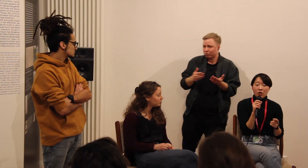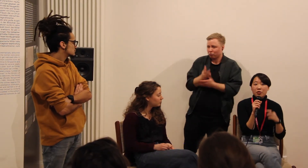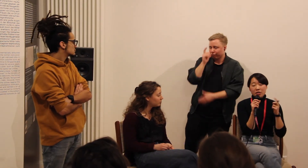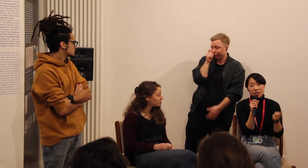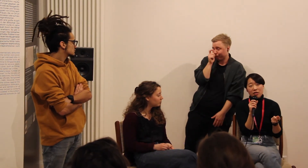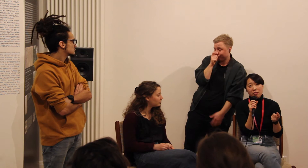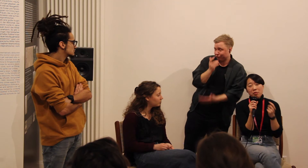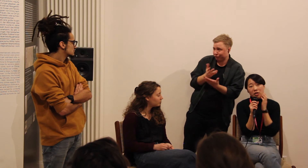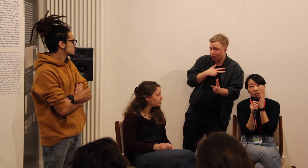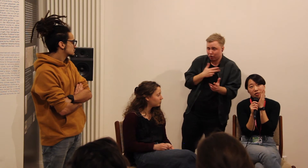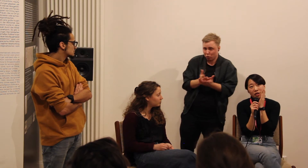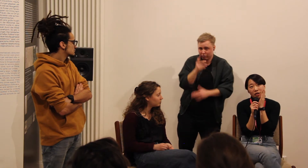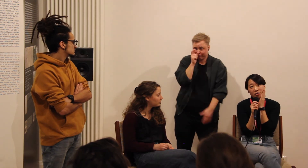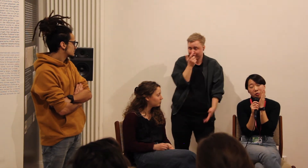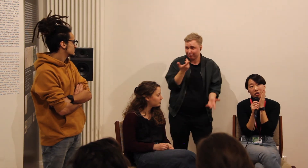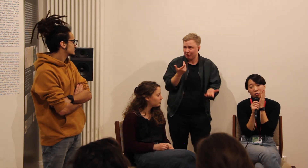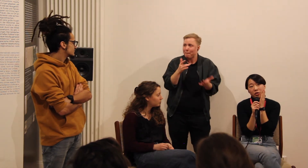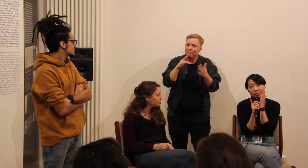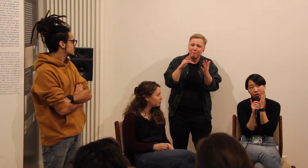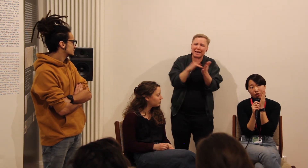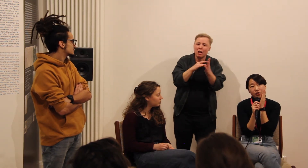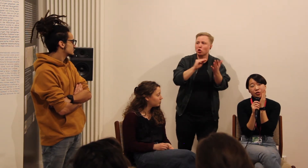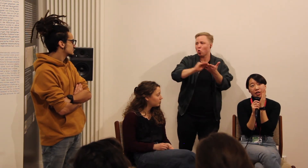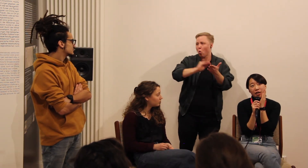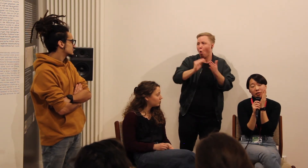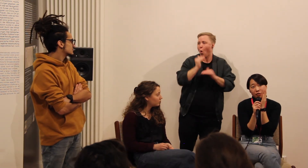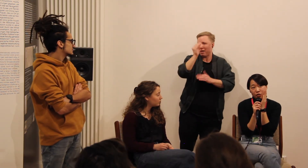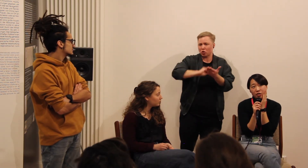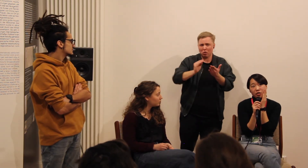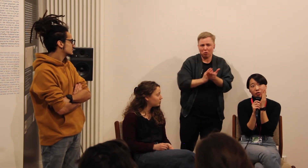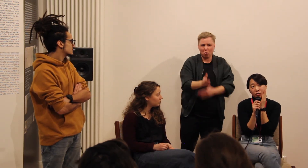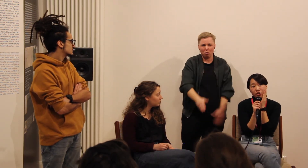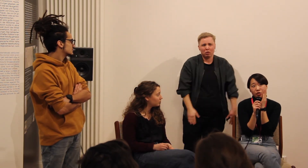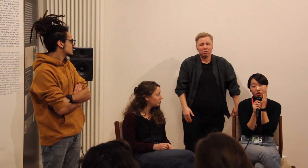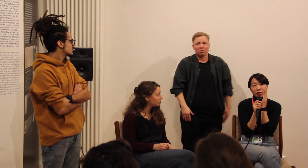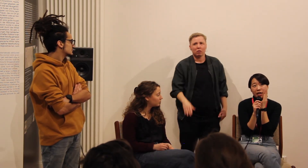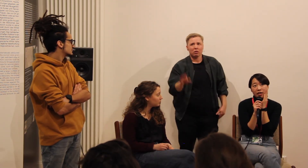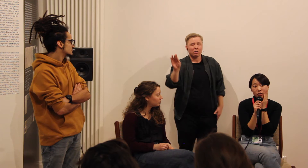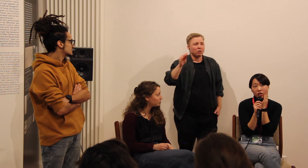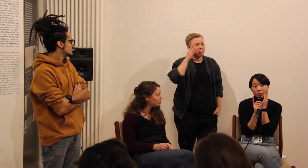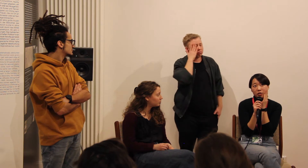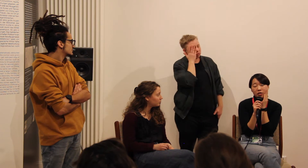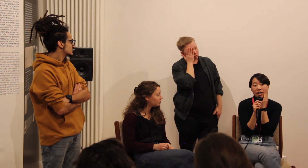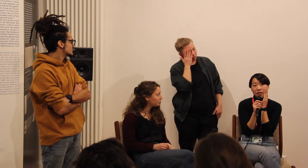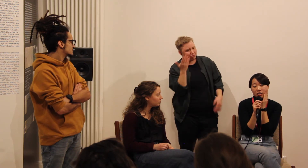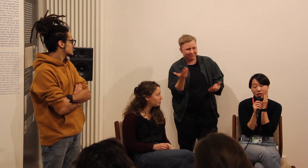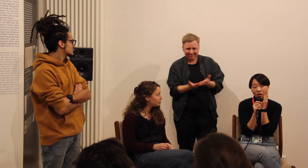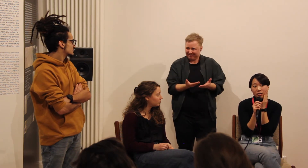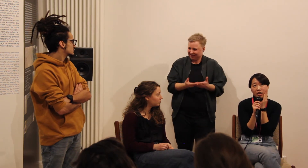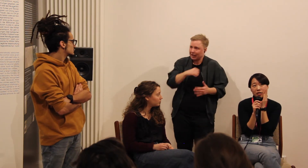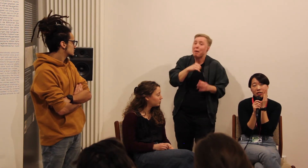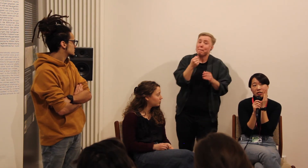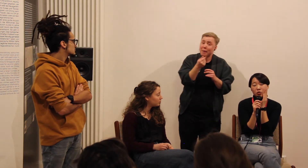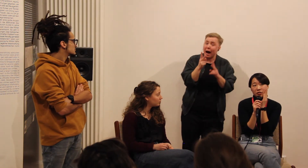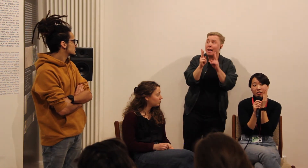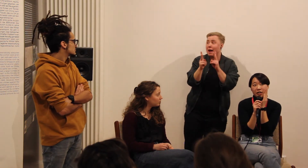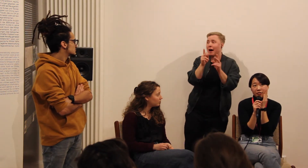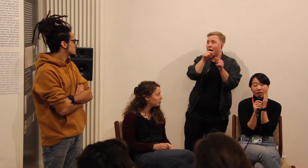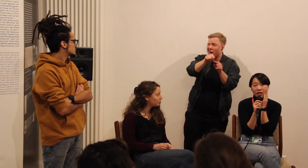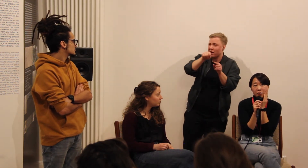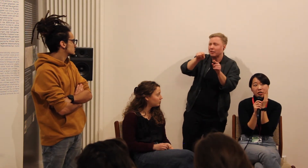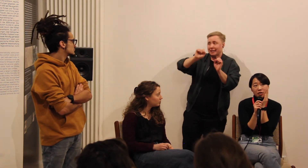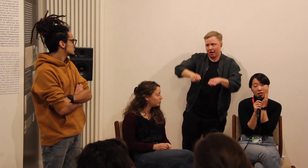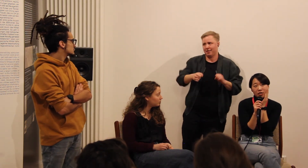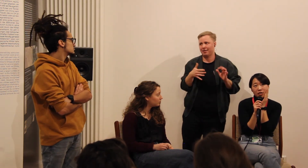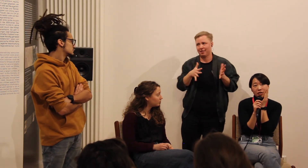Es gab nur ein paar Lehrer, die Gebärdensprache benutzten, aber das war sehr begrenzt.